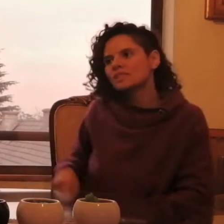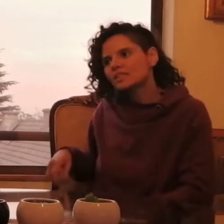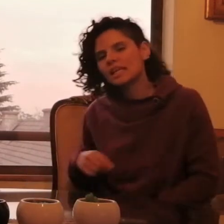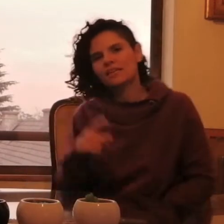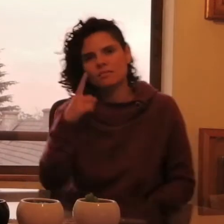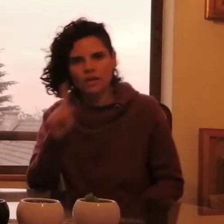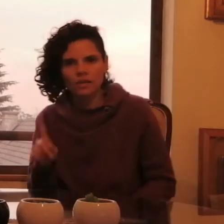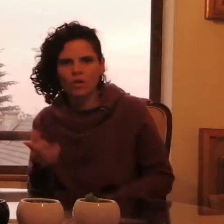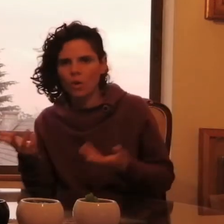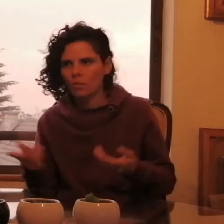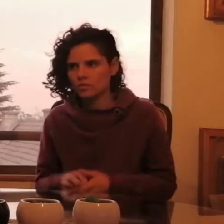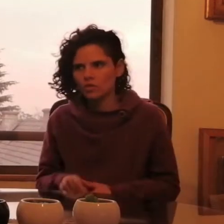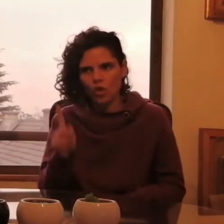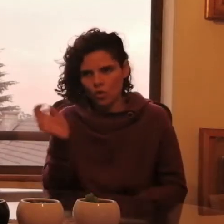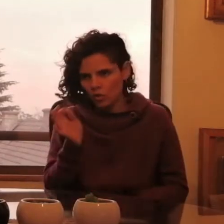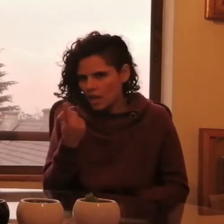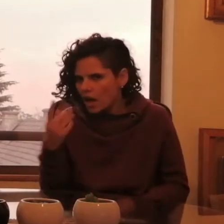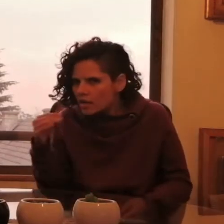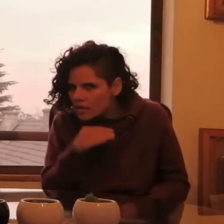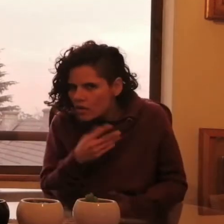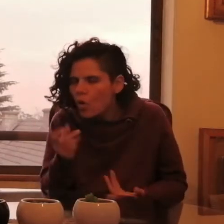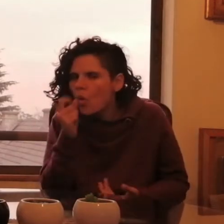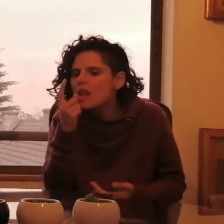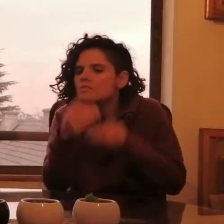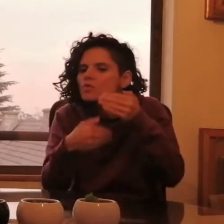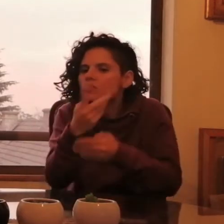contar al tiro de cómo fue el proceso de la ingeniería en sonido